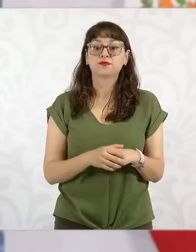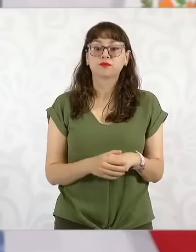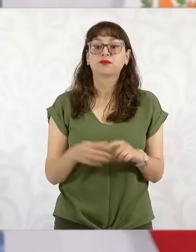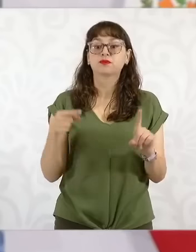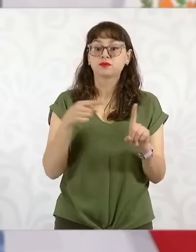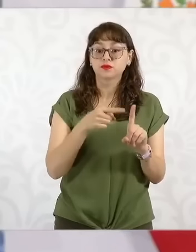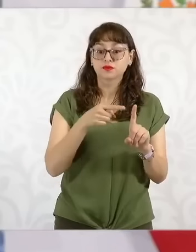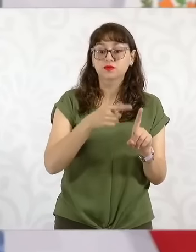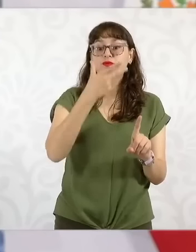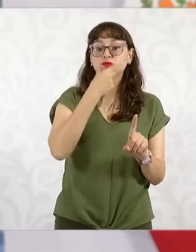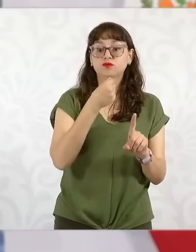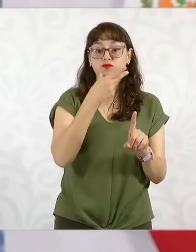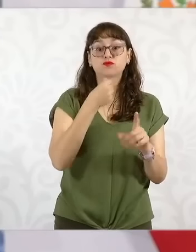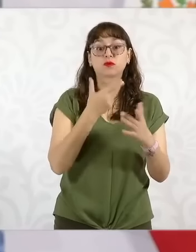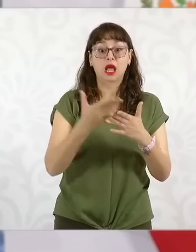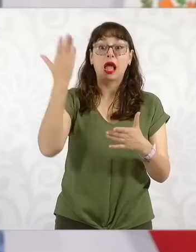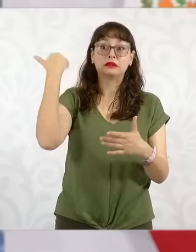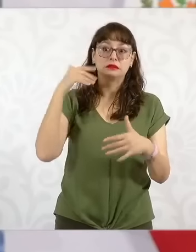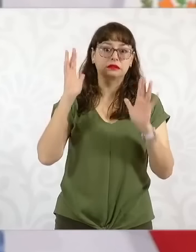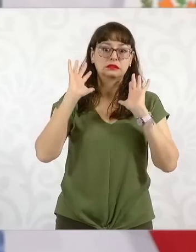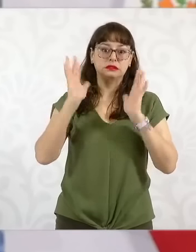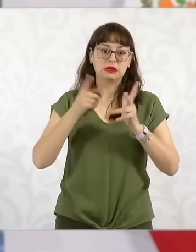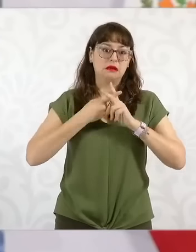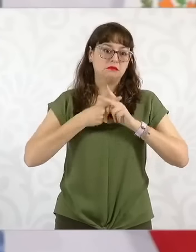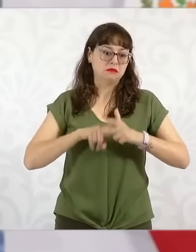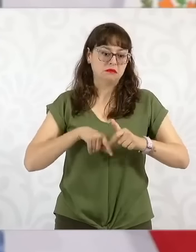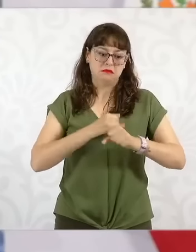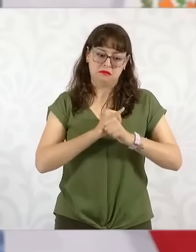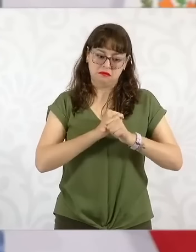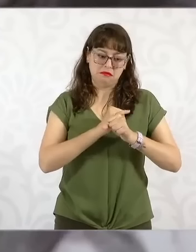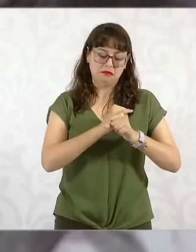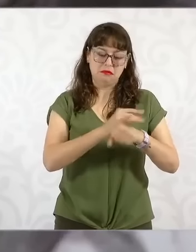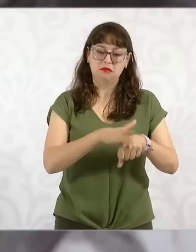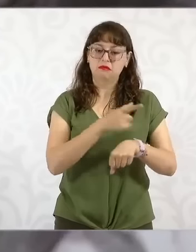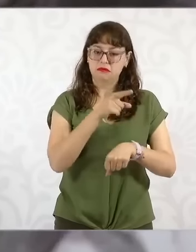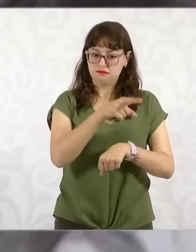antecedentes de investigaciones federales relacionadas con delincuencia organizada